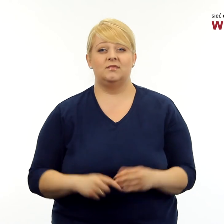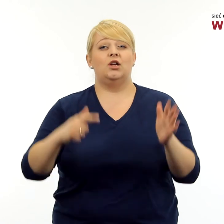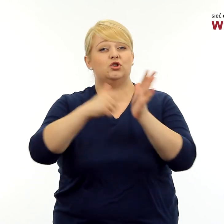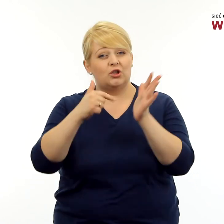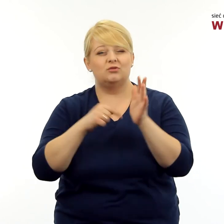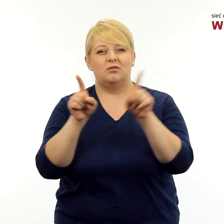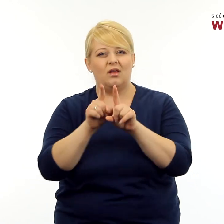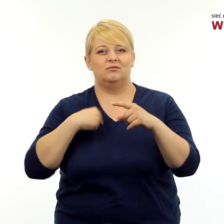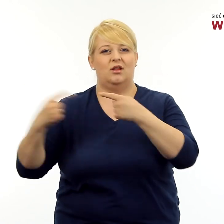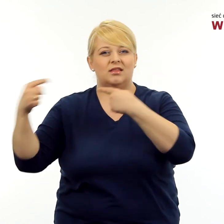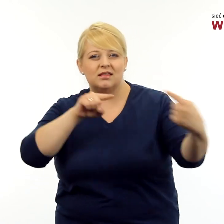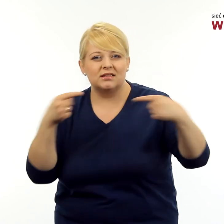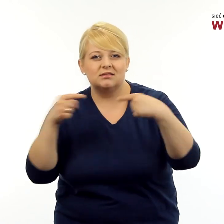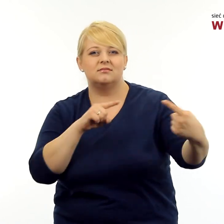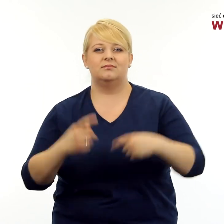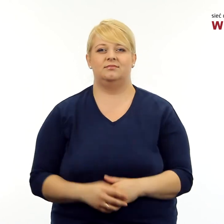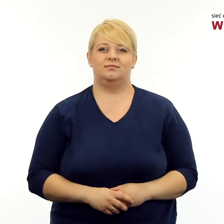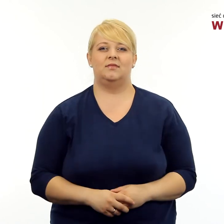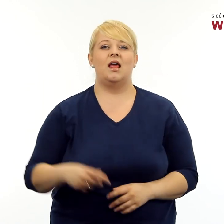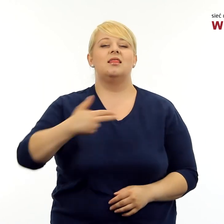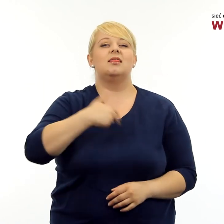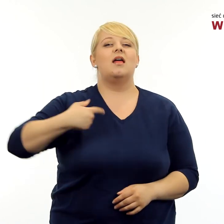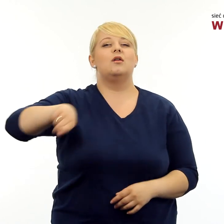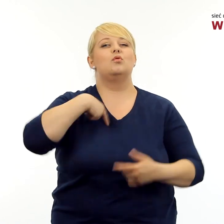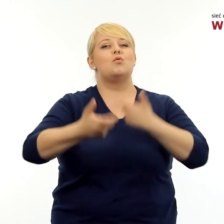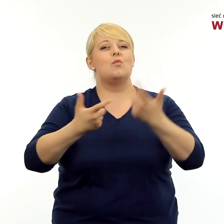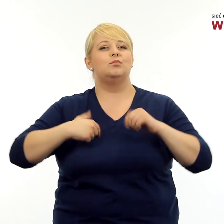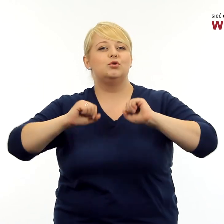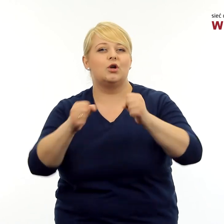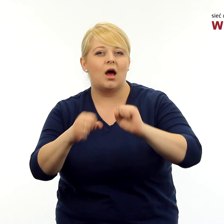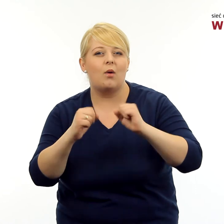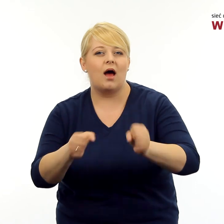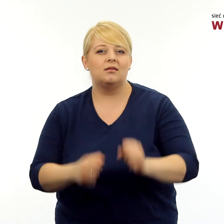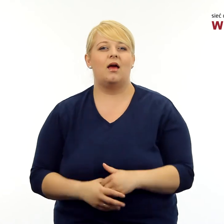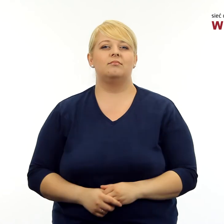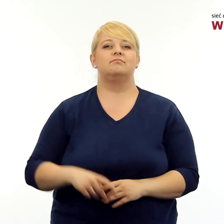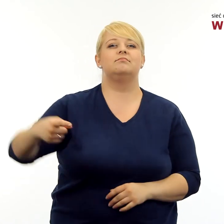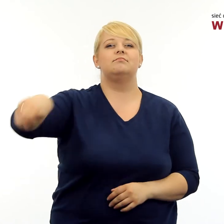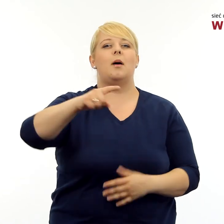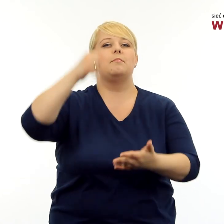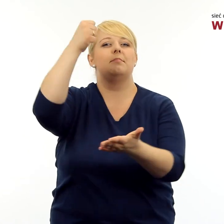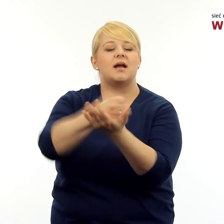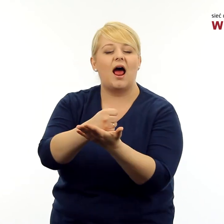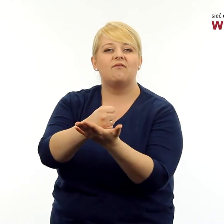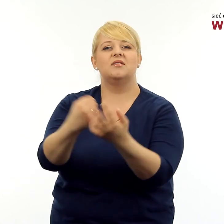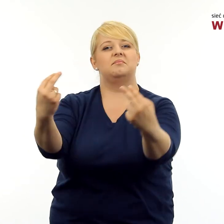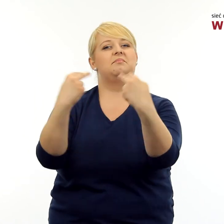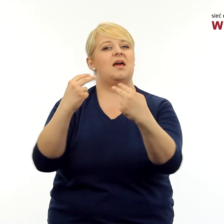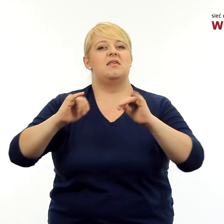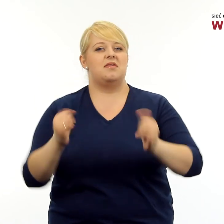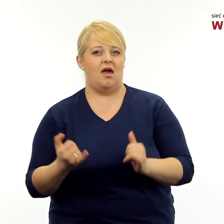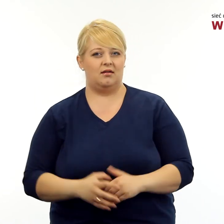Często dyskutujemy o tym, jak podejmowane przez nas działania widzą polscy prawnicy.